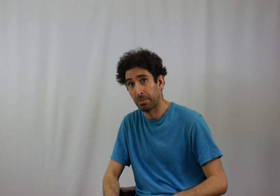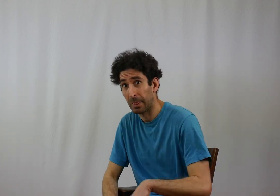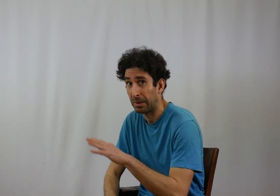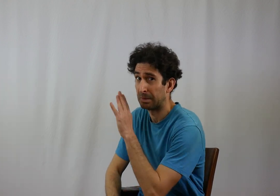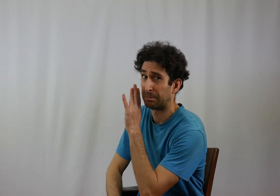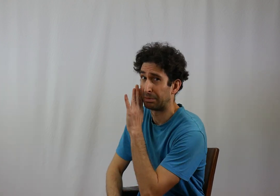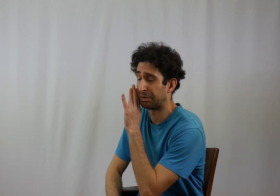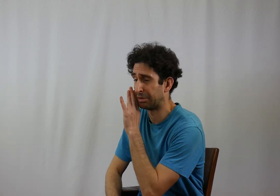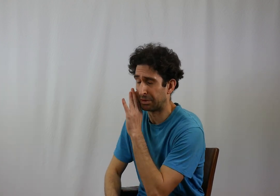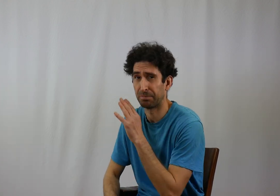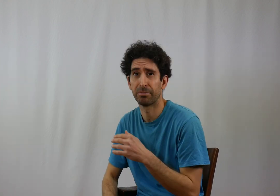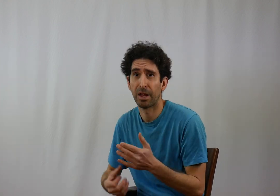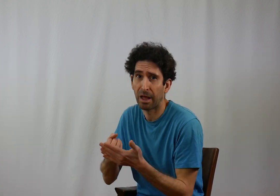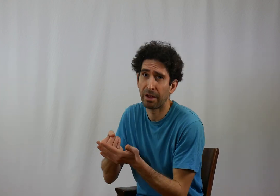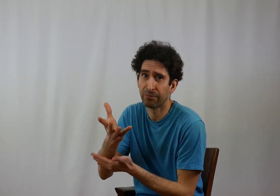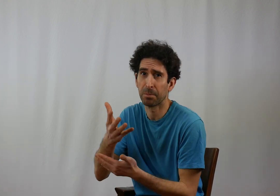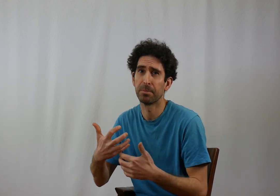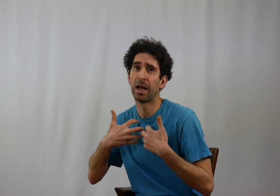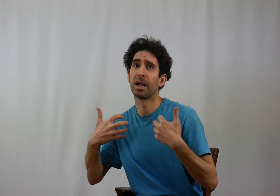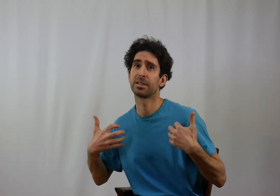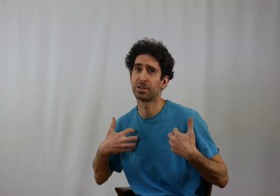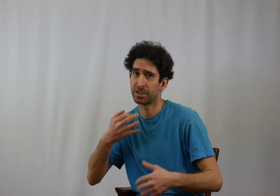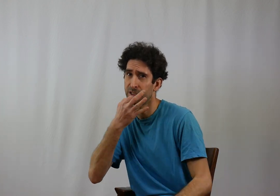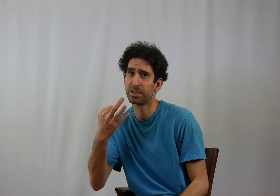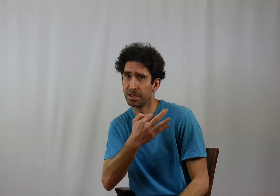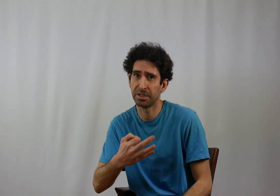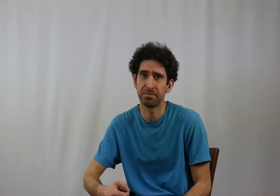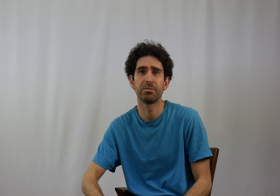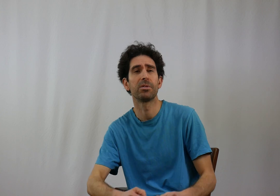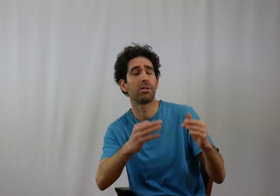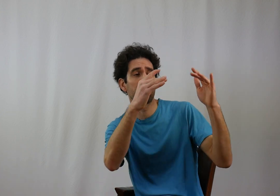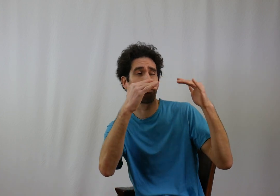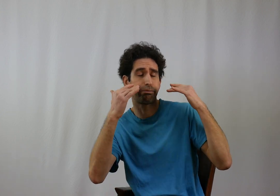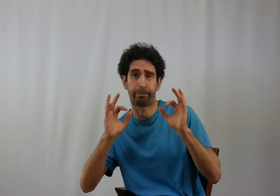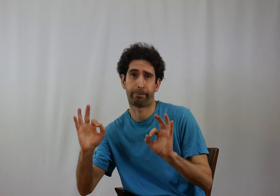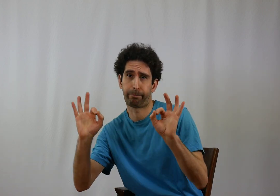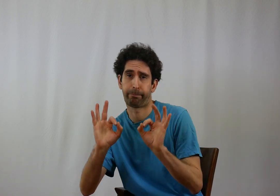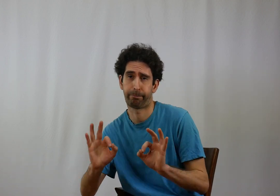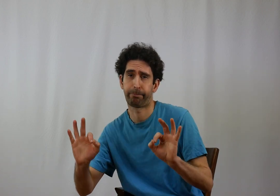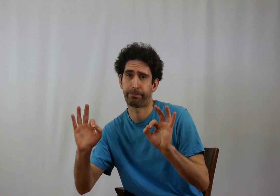Psst, pour information, la science dit que les étoiles n'ont pas d'influence.